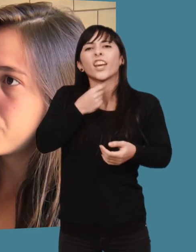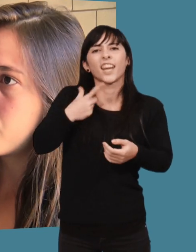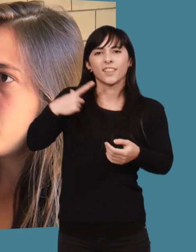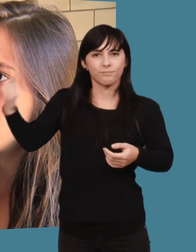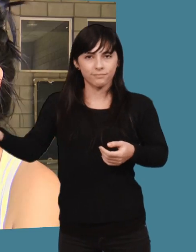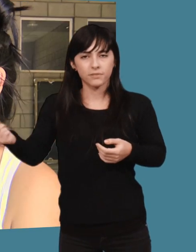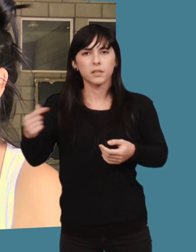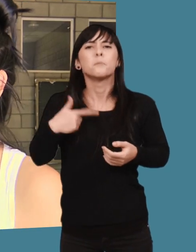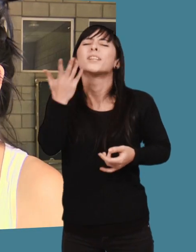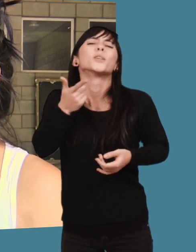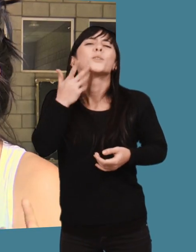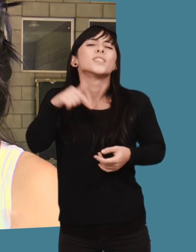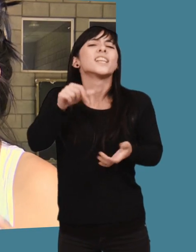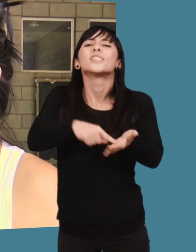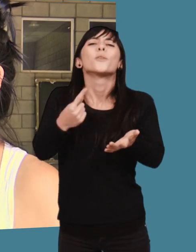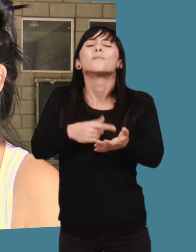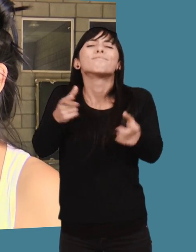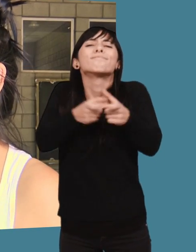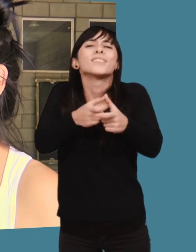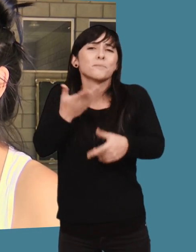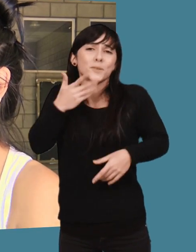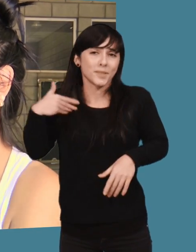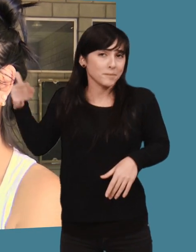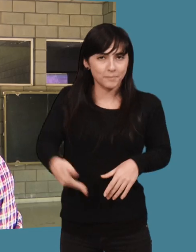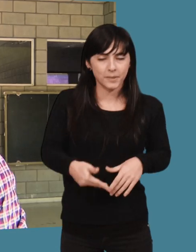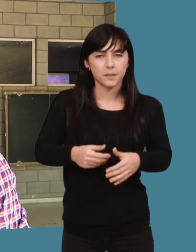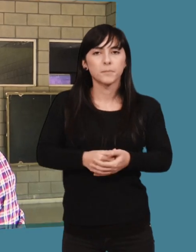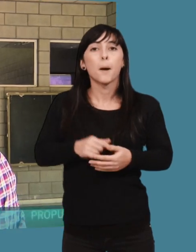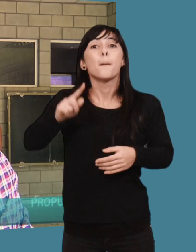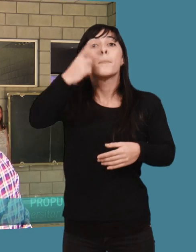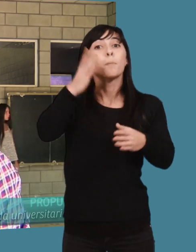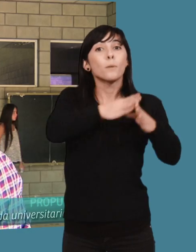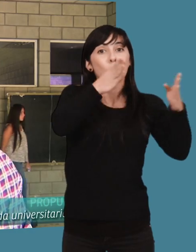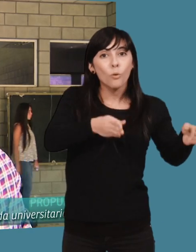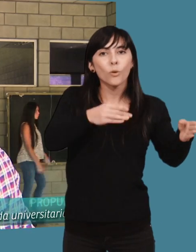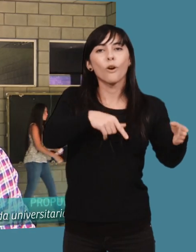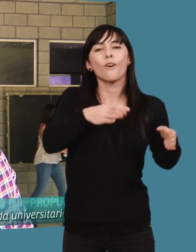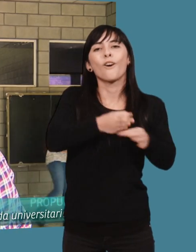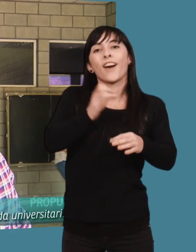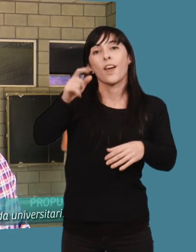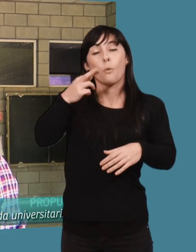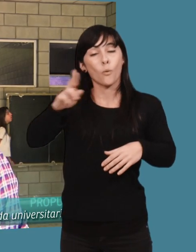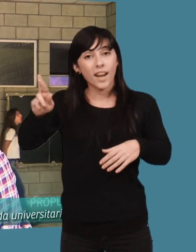Me gusta la ciudad mas pequeña, por eso me vine para acá. El primer módulo que se va a dictar, que es de Estudiá en la UNER, donde se explica